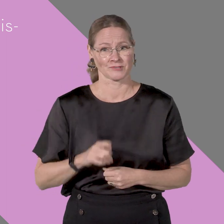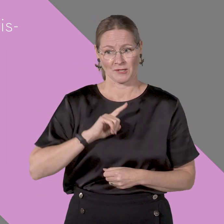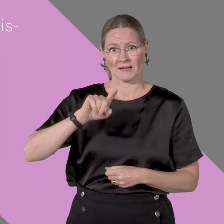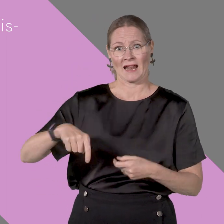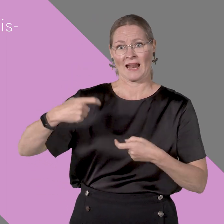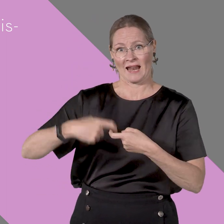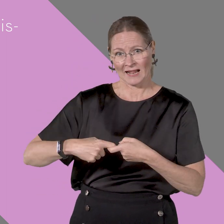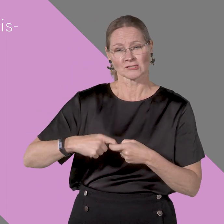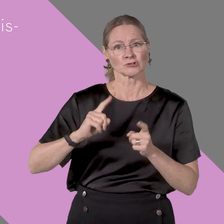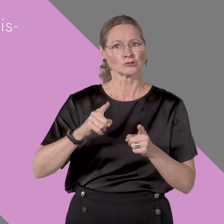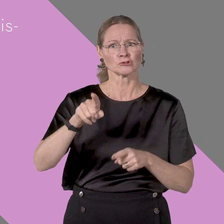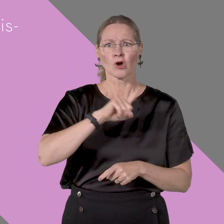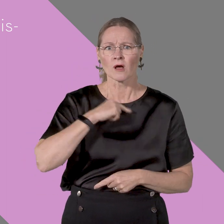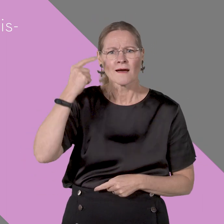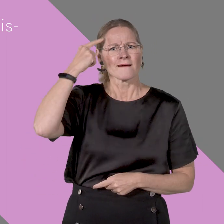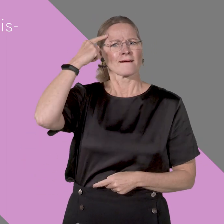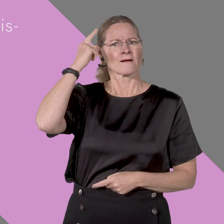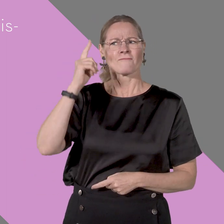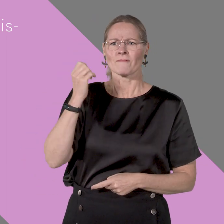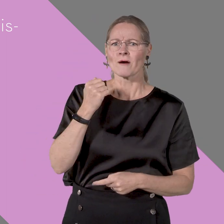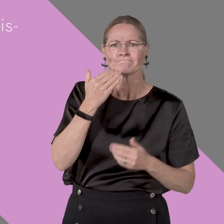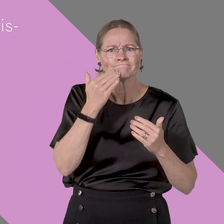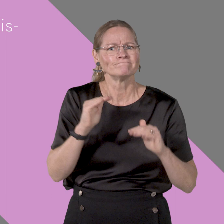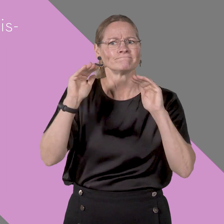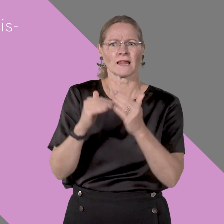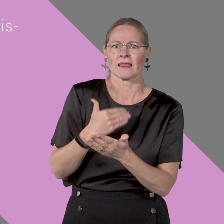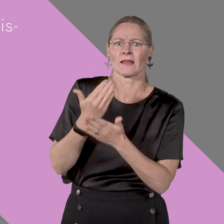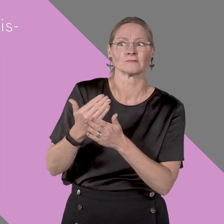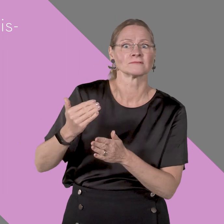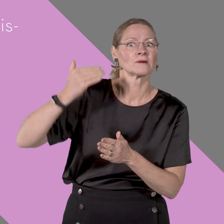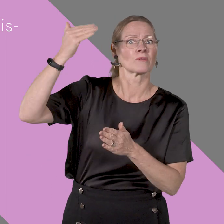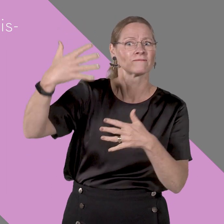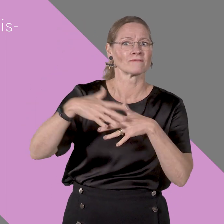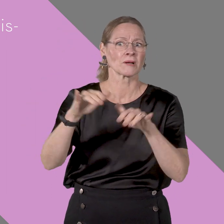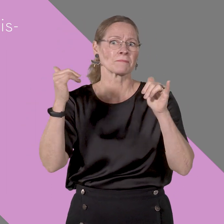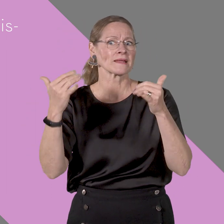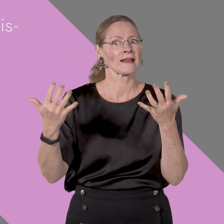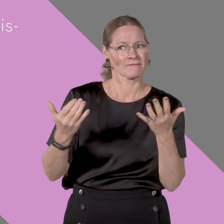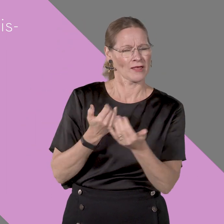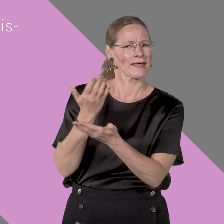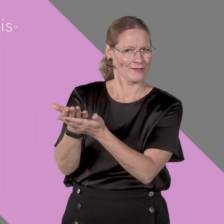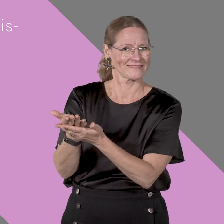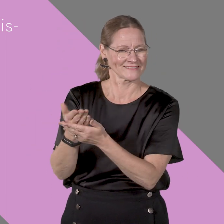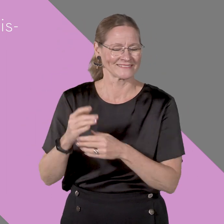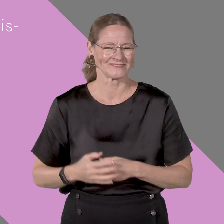joten klikkaa oheista linkkiä, jos sinulla on mielessäsi mitään parannusehdotuksia - tulevien Verkkobileiden varalle.